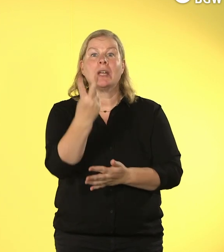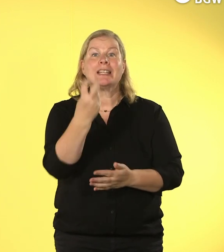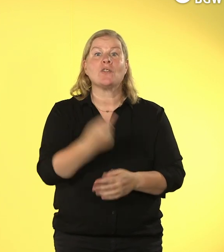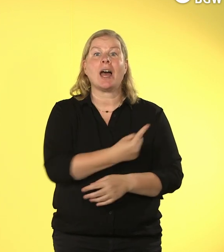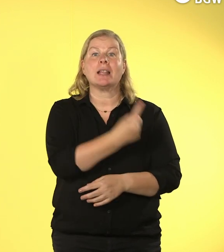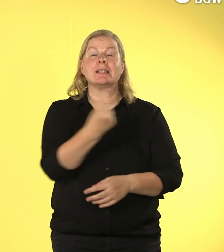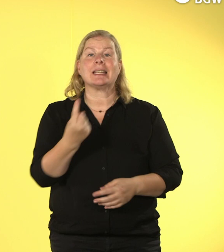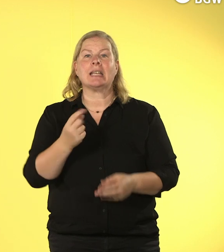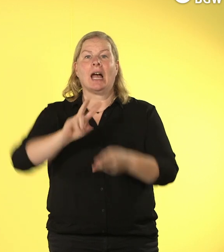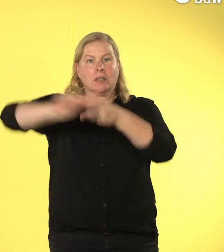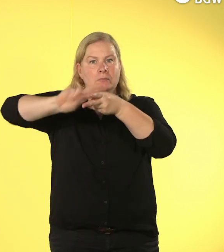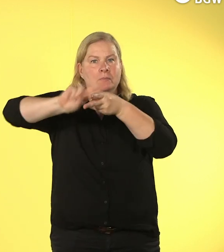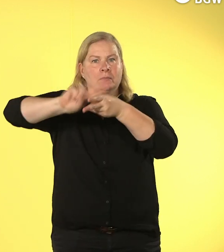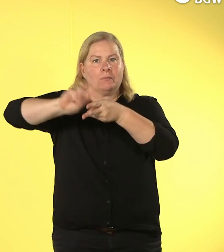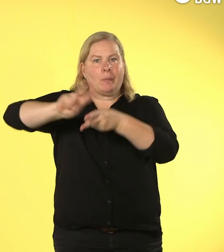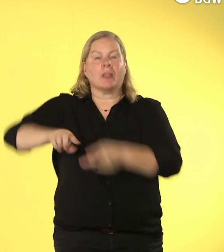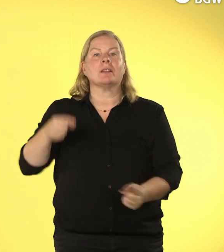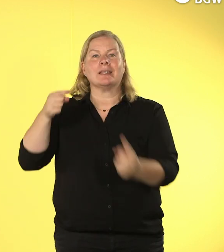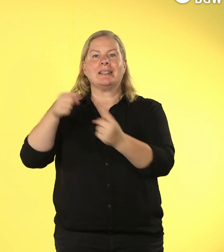Bis heute hat man es nicht geschafft.